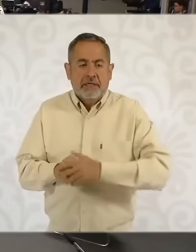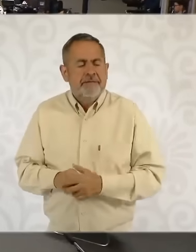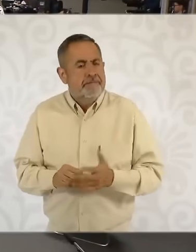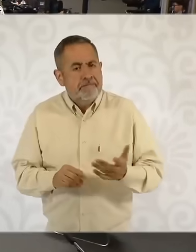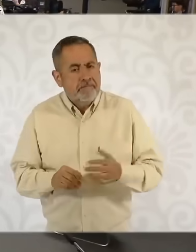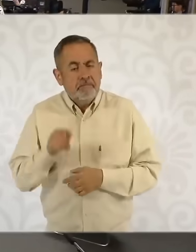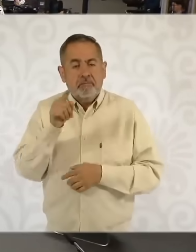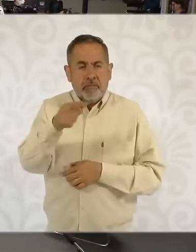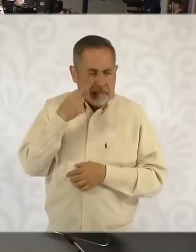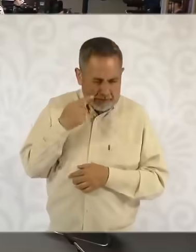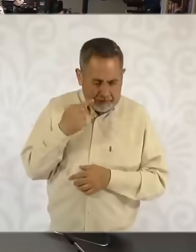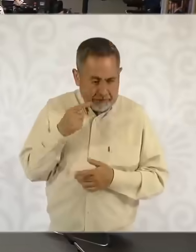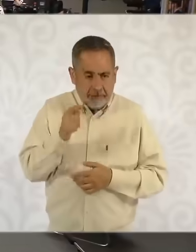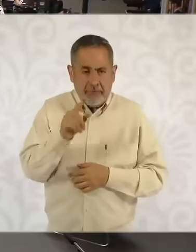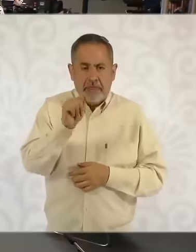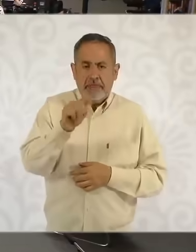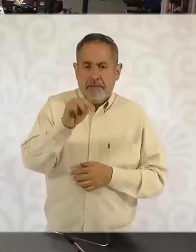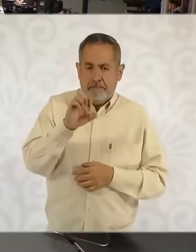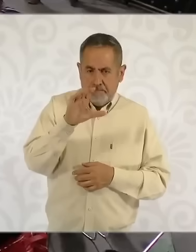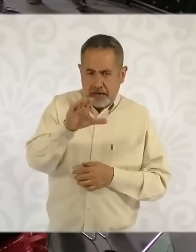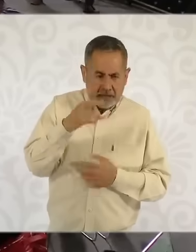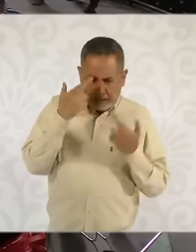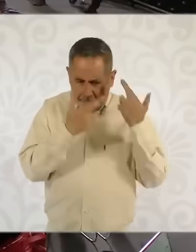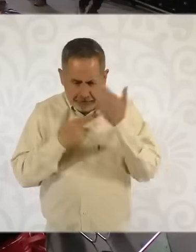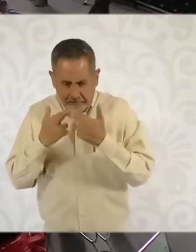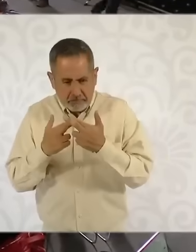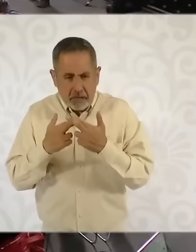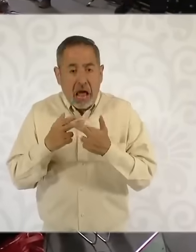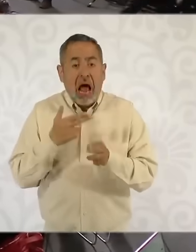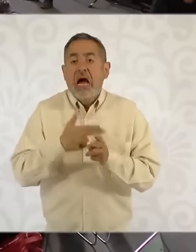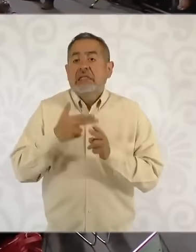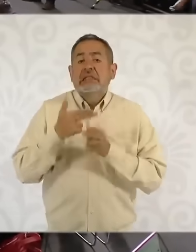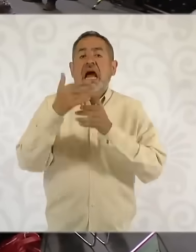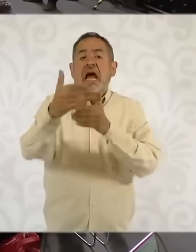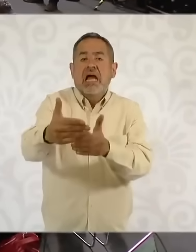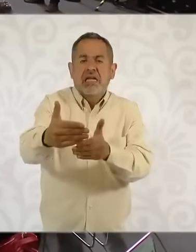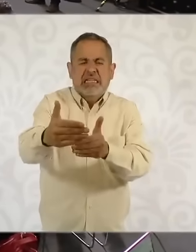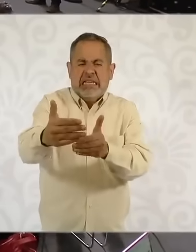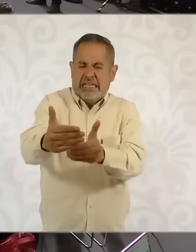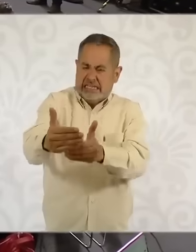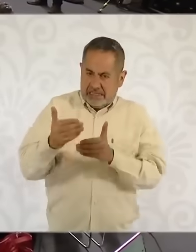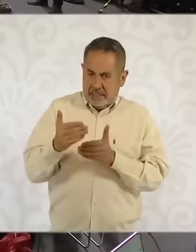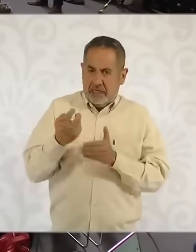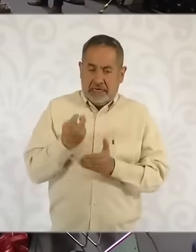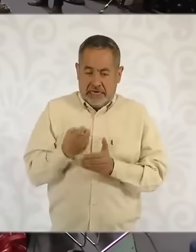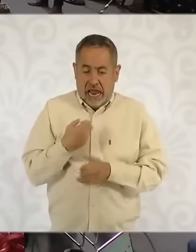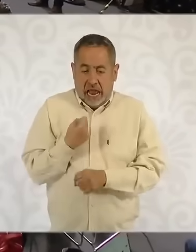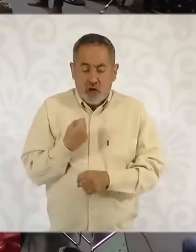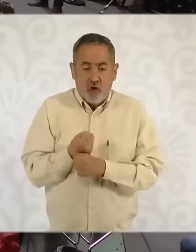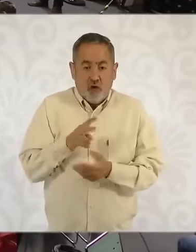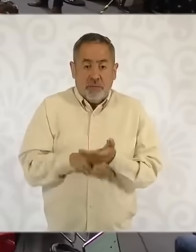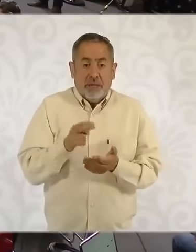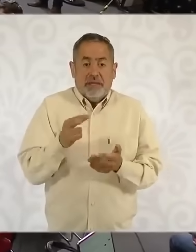la revisión del TECMEC eh podría adelantarse a la segunda mitad de este año Ya estamos en junio Esta